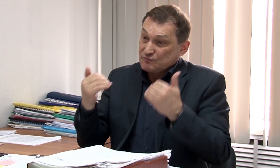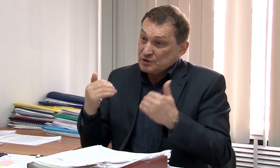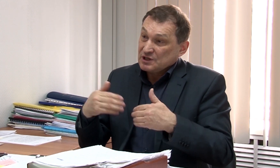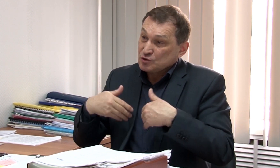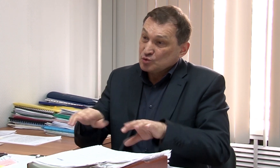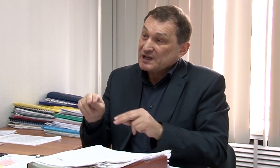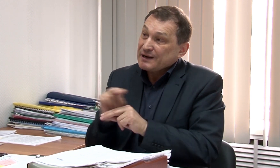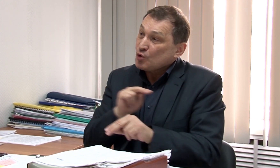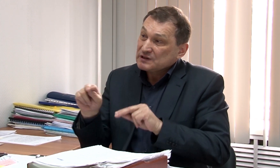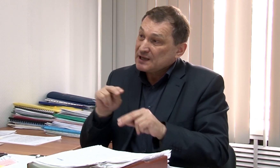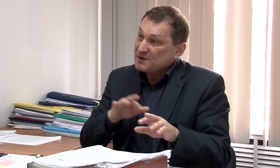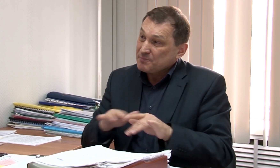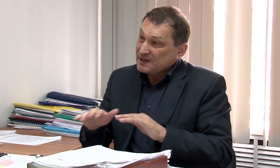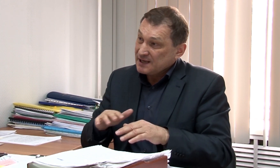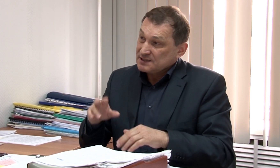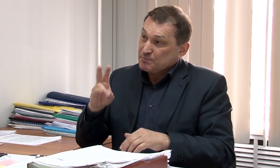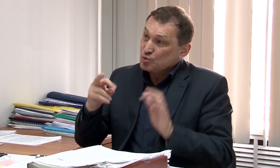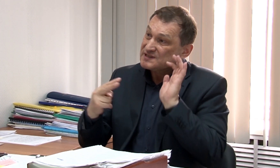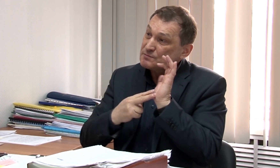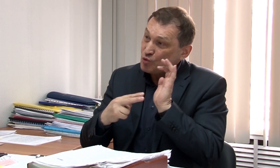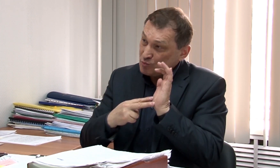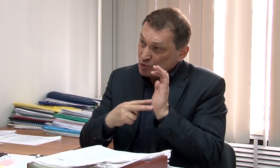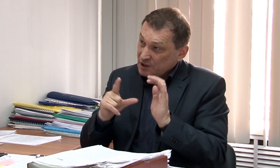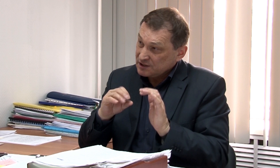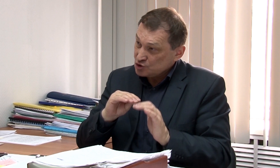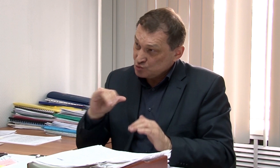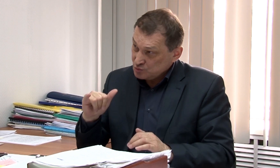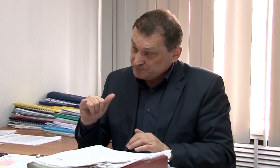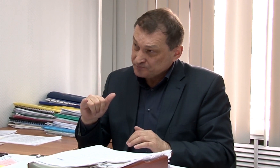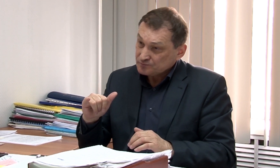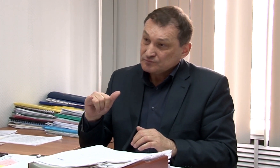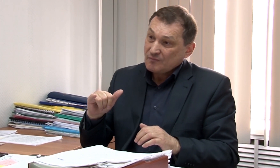Сегодня идут ремонтные мероприятия по седьмому этажу.